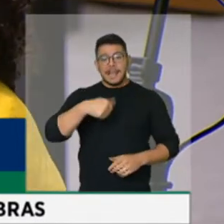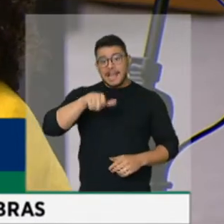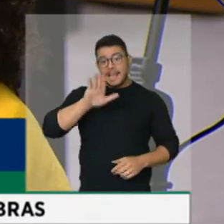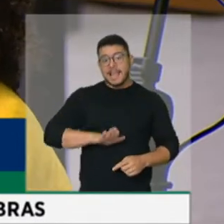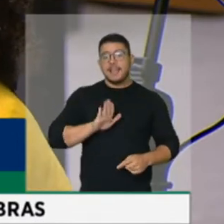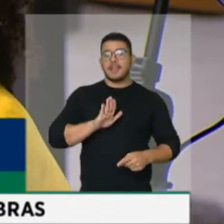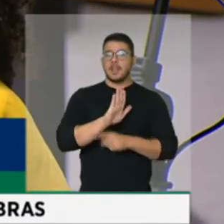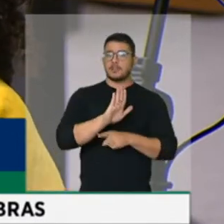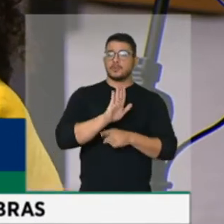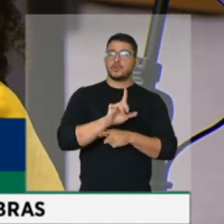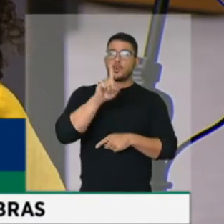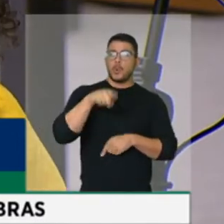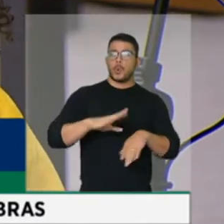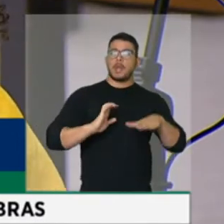BRASILEIROS. O APAGÃO QUE ACONTECEU NO AMAPÁFOI UM